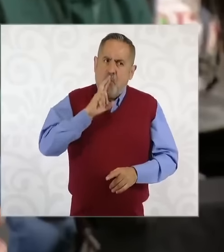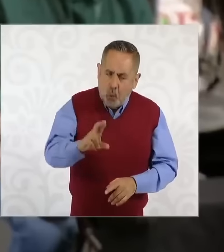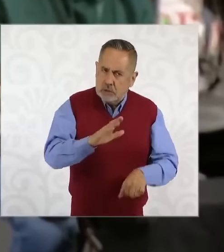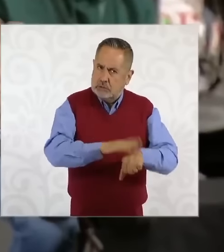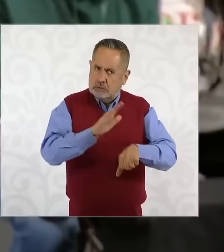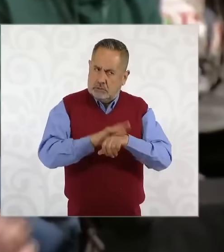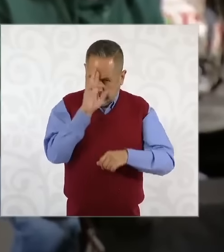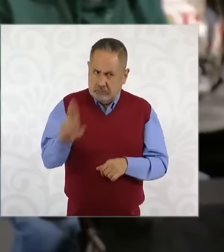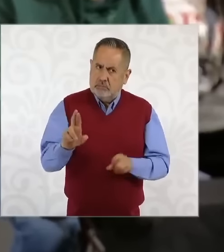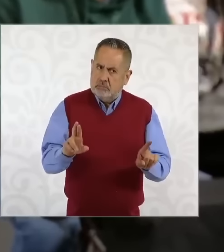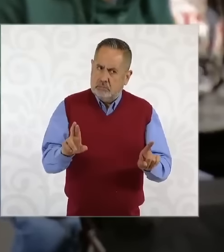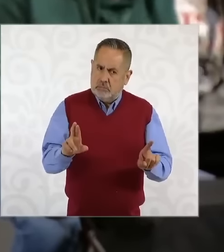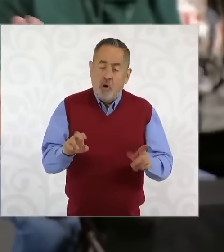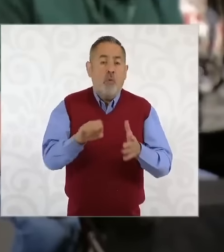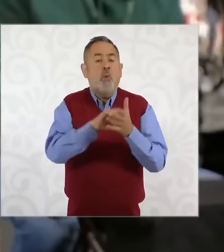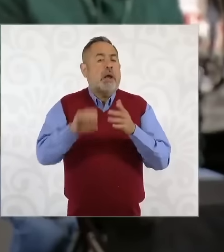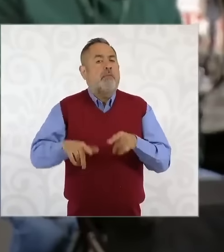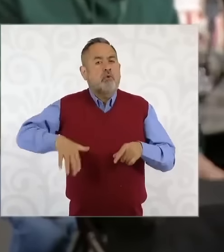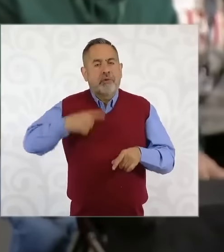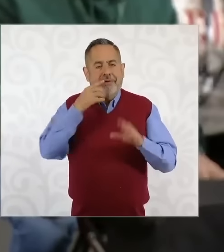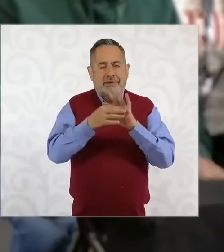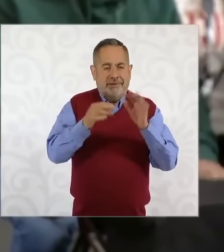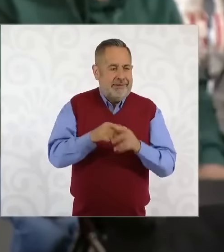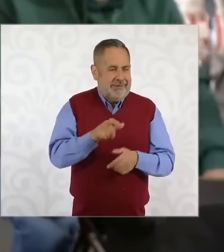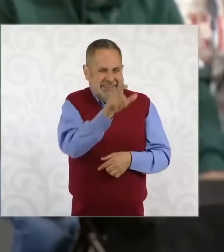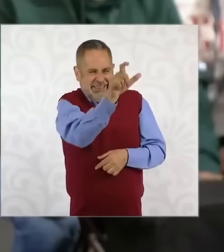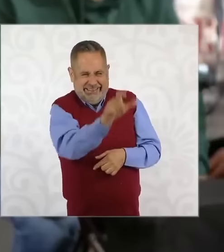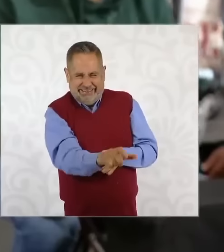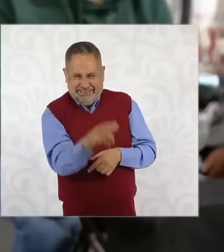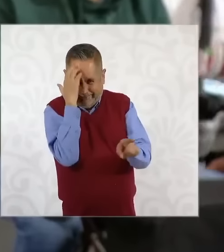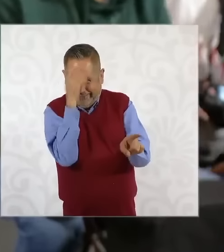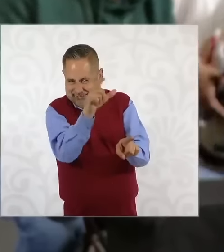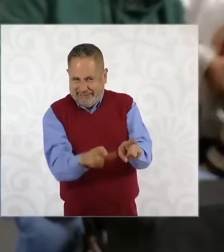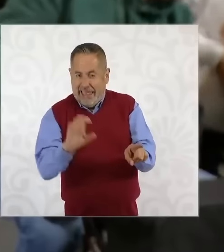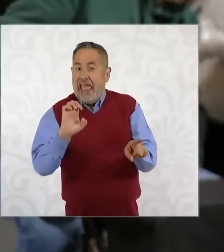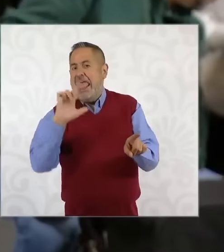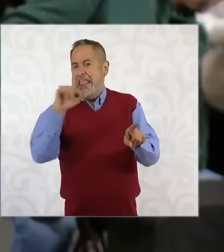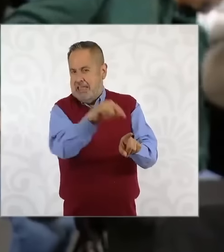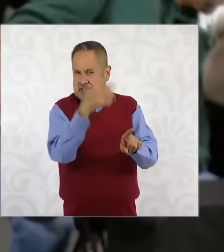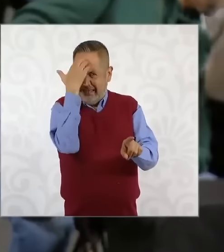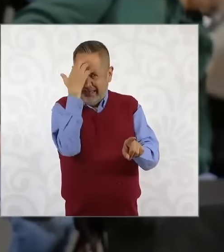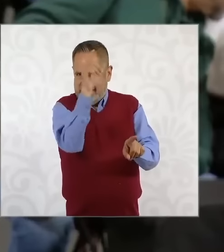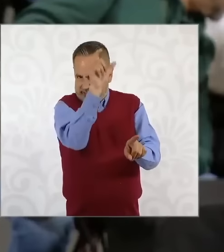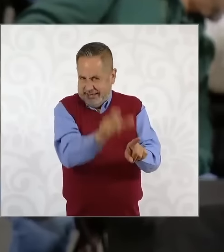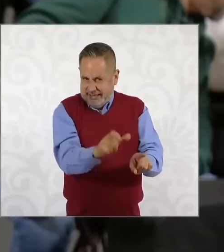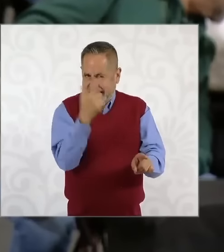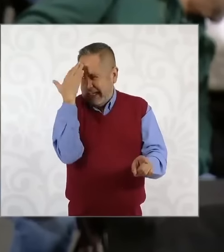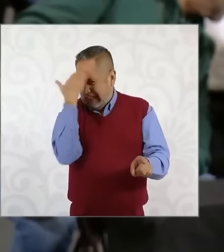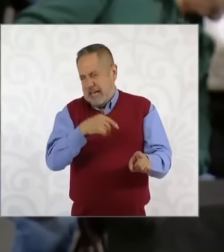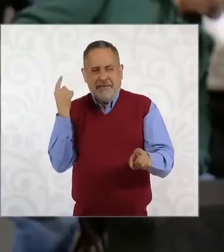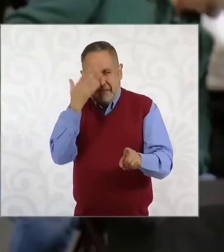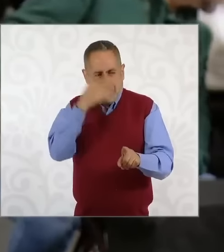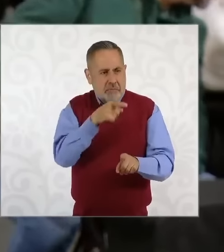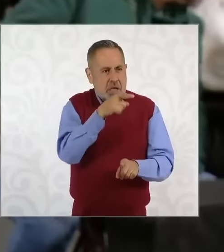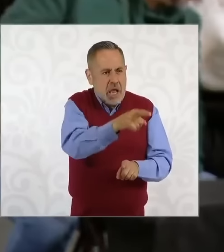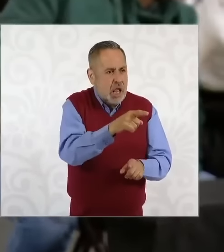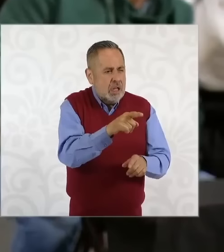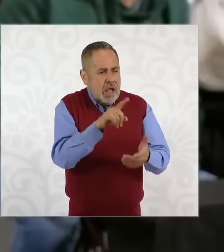de este personaje que profiere el agravio, e, pues aparte tiene toda una red bastante interesante de